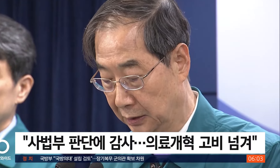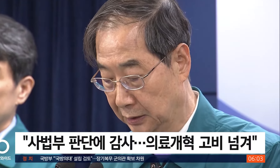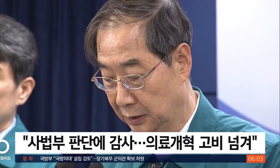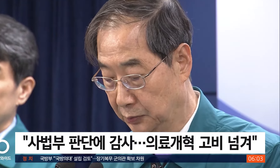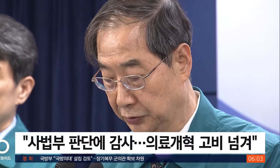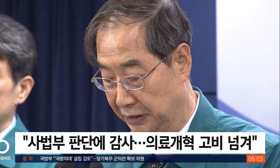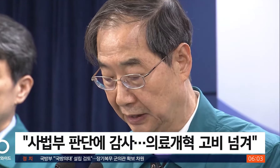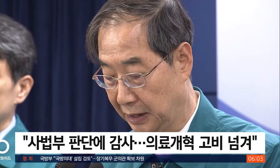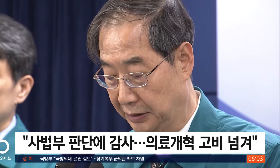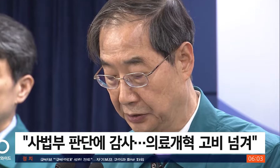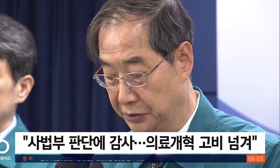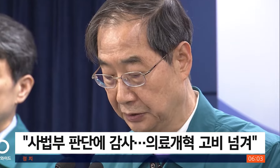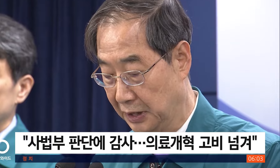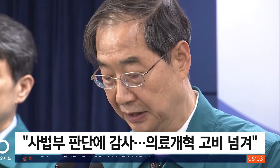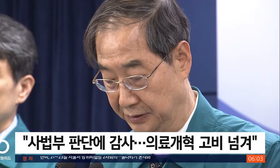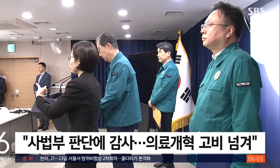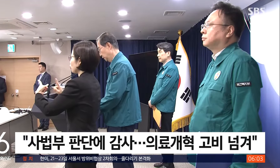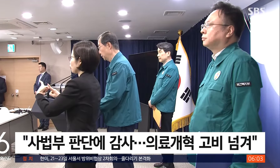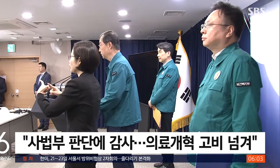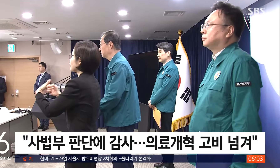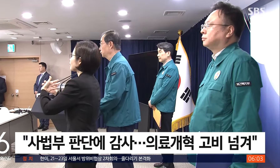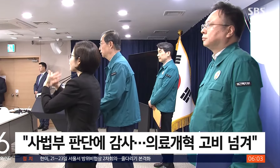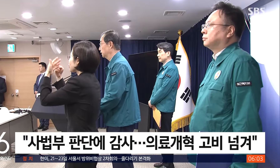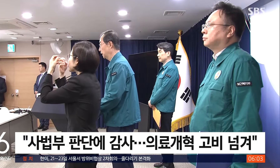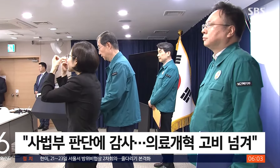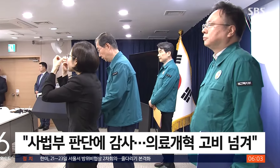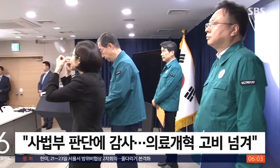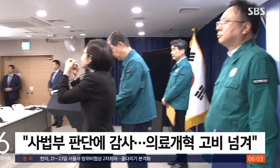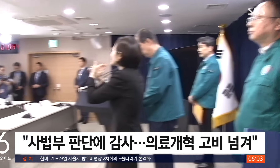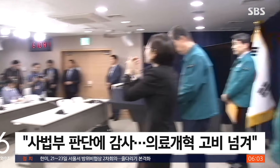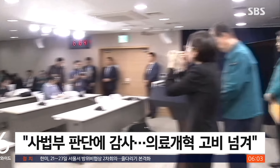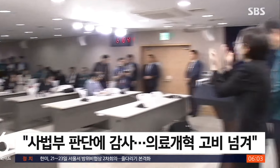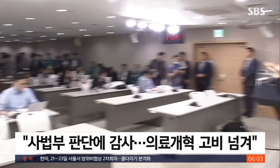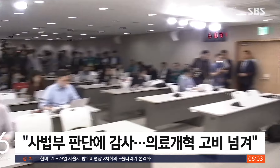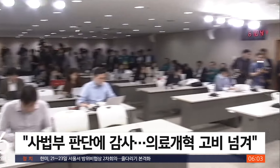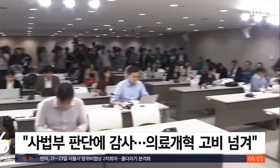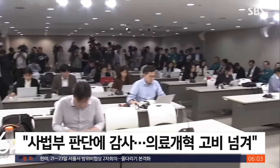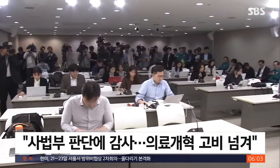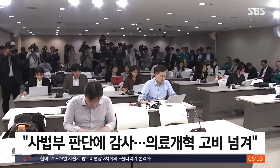감사드린다며 본안 소송이 남아 있지만 의료개혁의 큰 고비를 넘겼다고